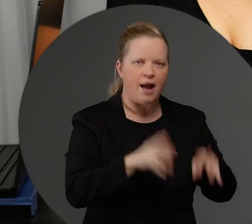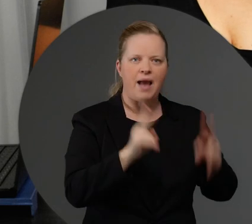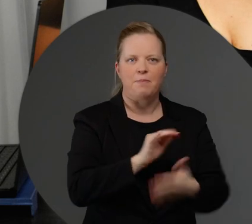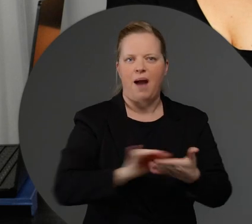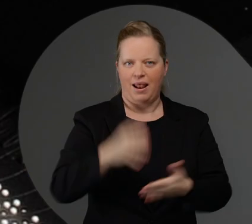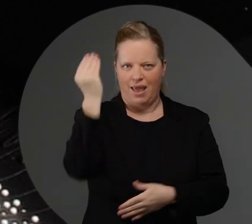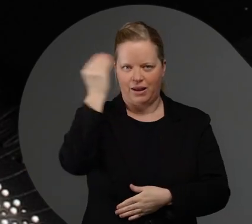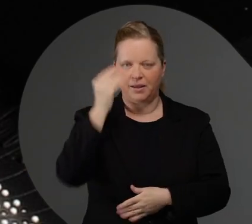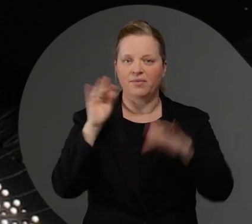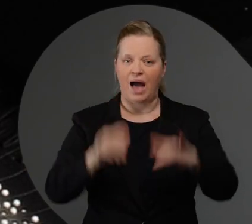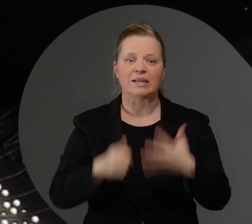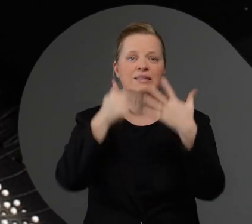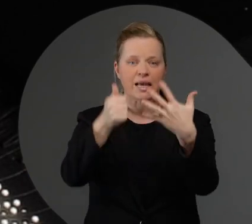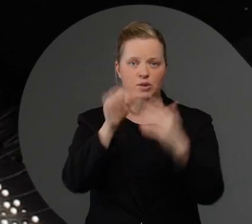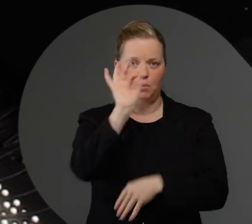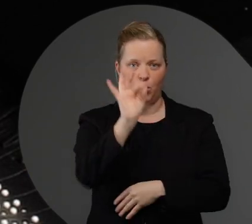Braille besteht immer aus sechs bzw. acht Punkten, am